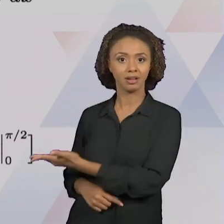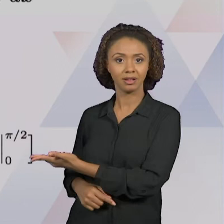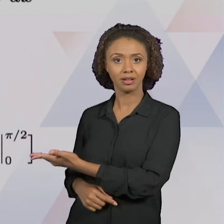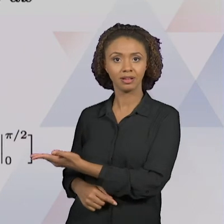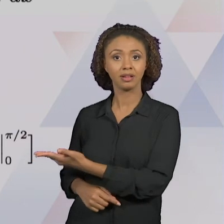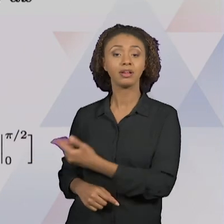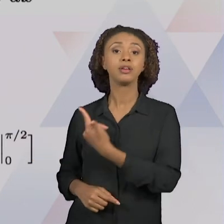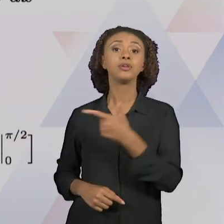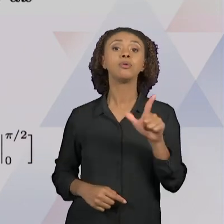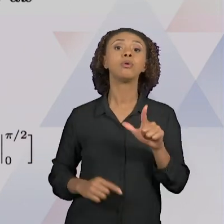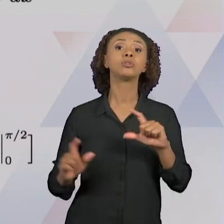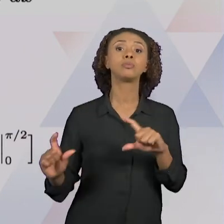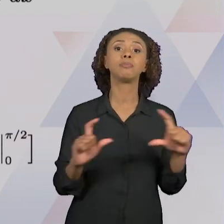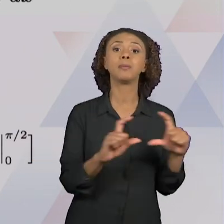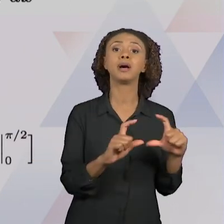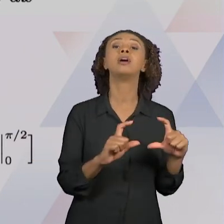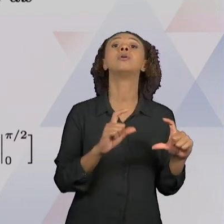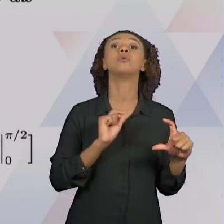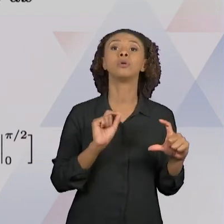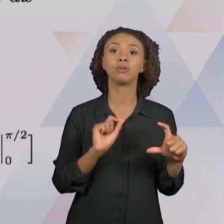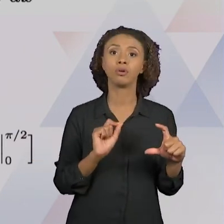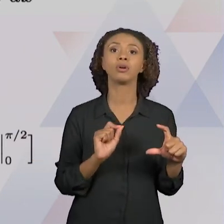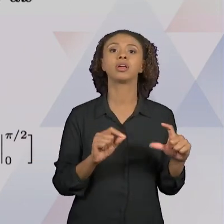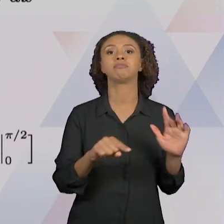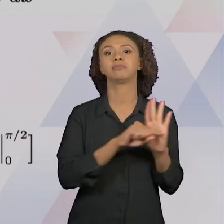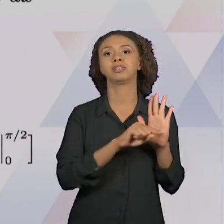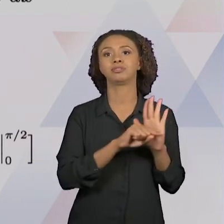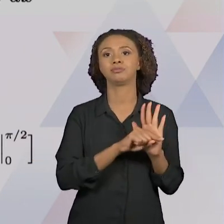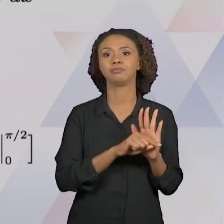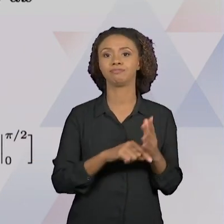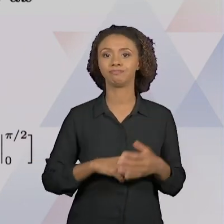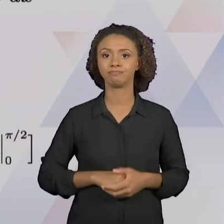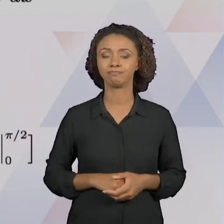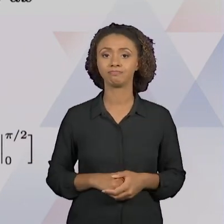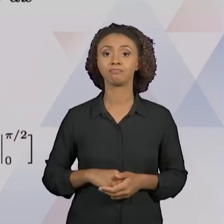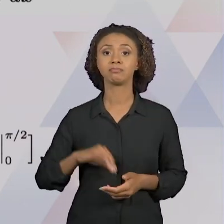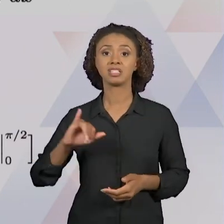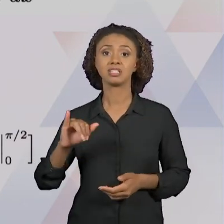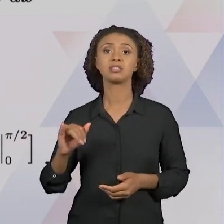TERMO QUE A GENTE VAI TER UMA SUBTRAÇÃO DENTRO DO ARGUMENTO. SUBSTITUÍMOS OS LIMITES DE INTEGRAÇÃO